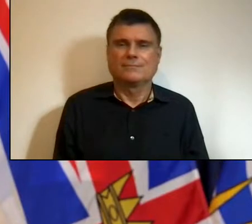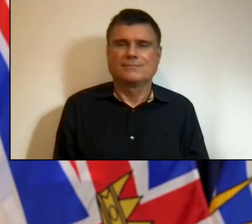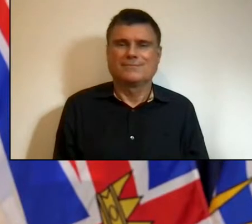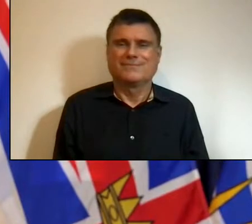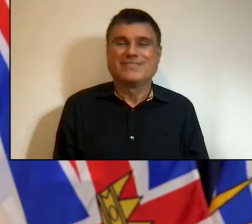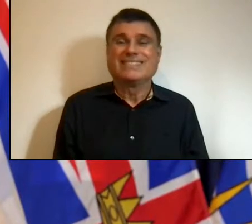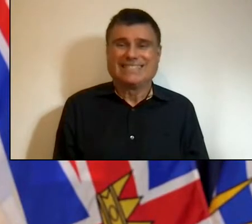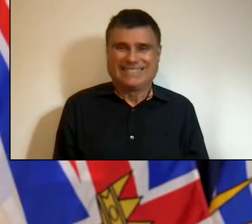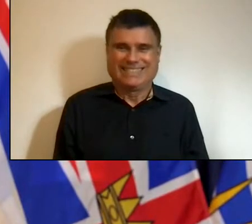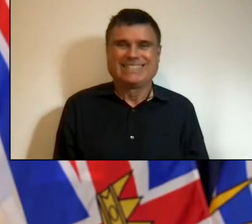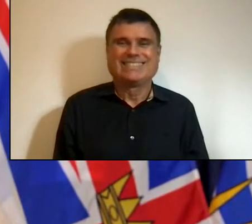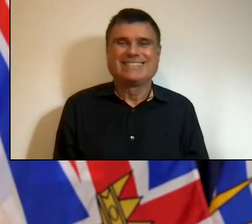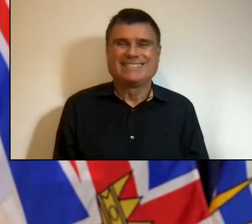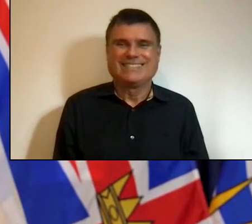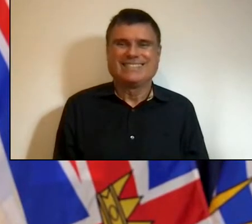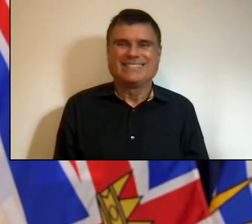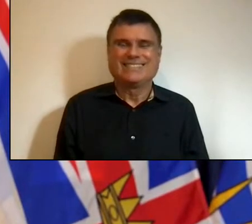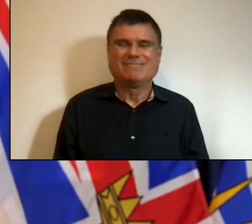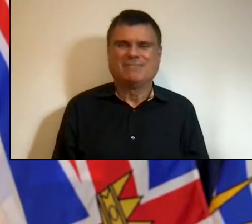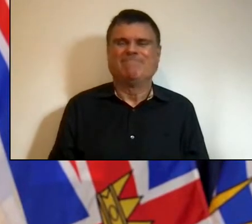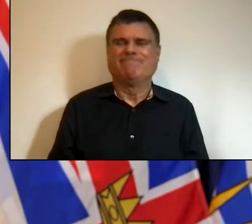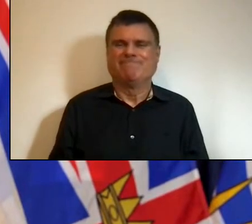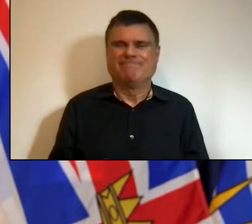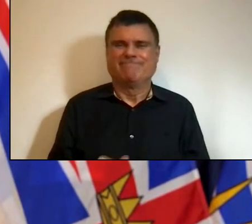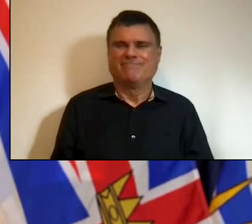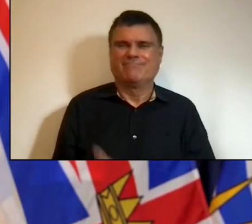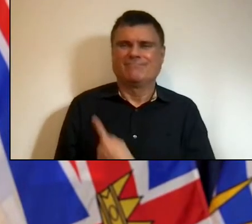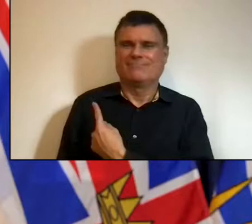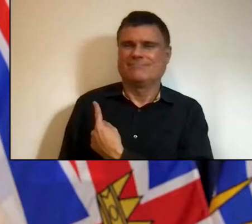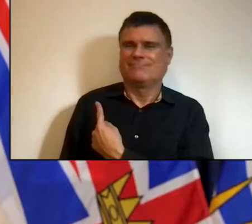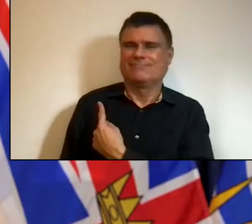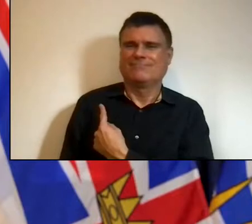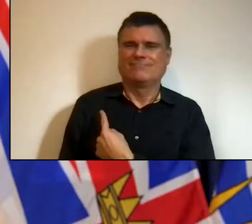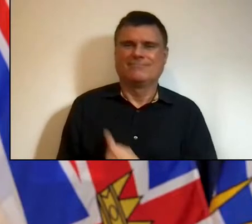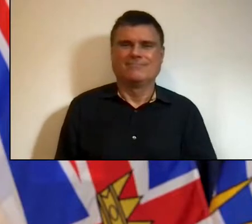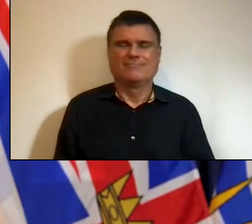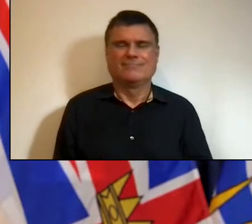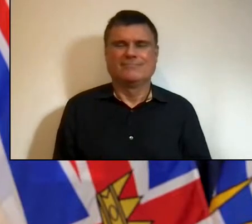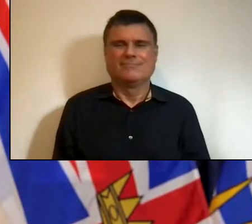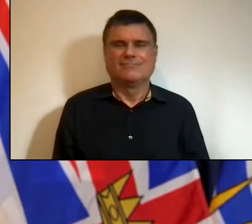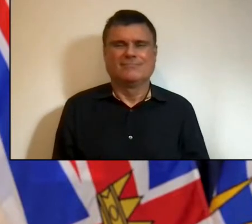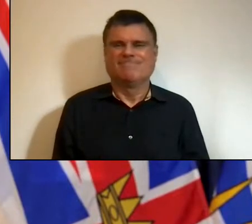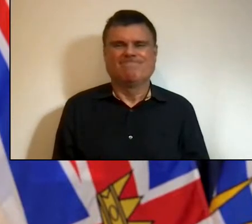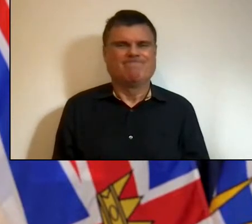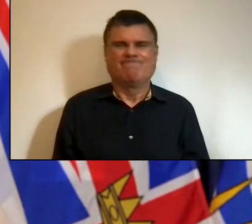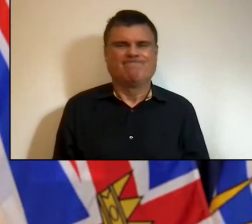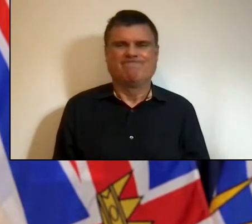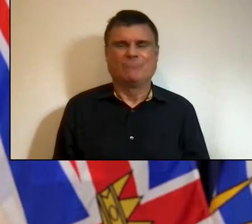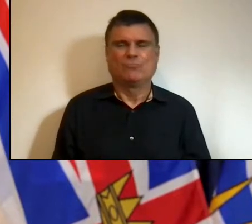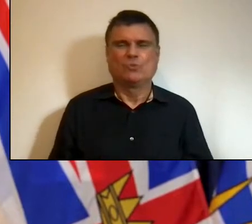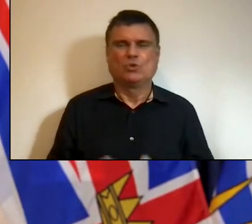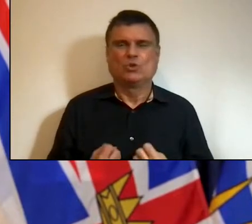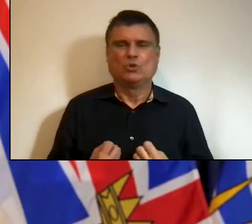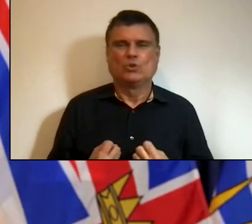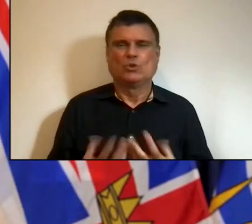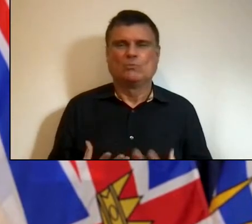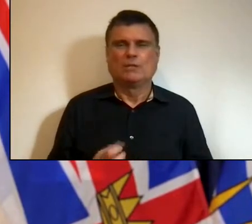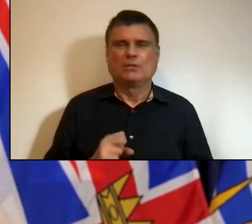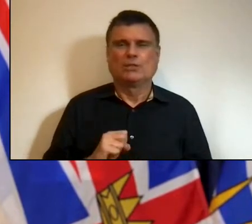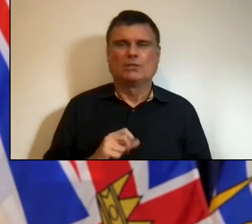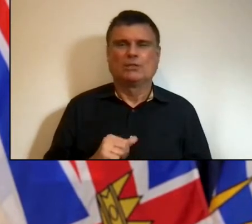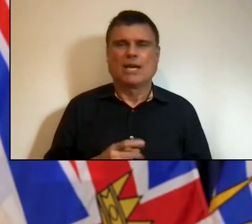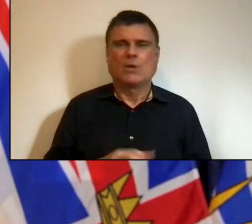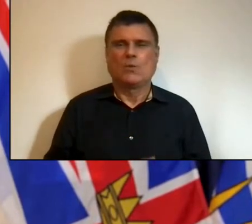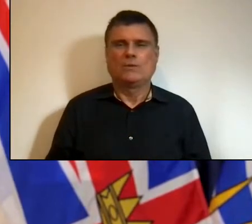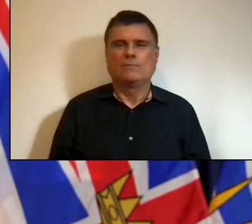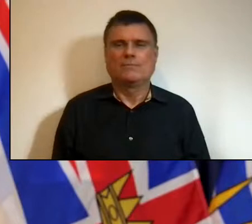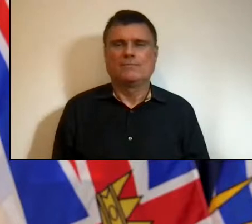short point says me, says Milk